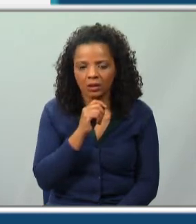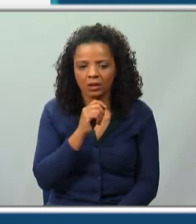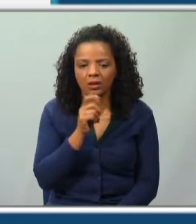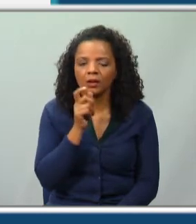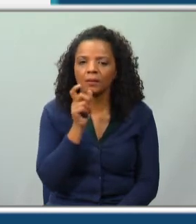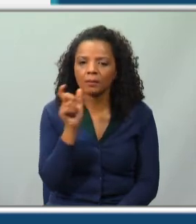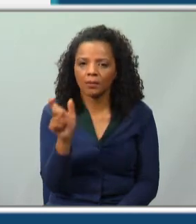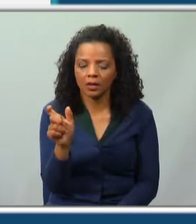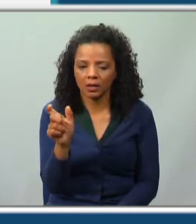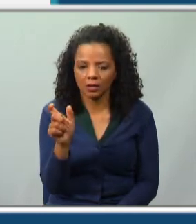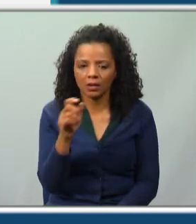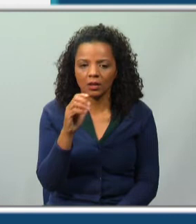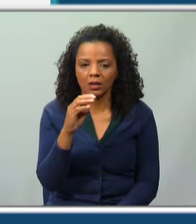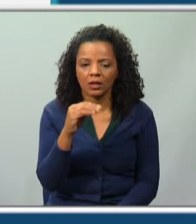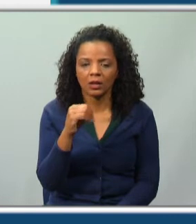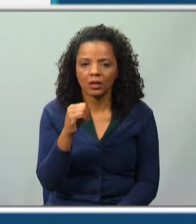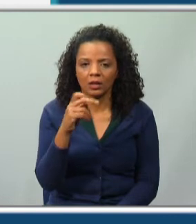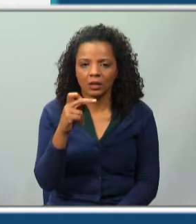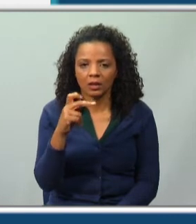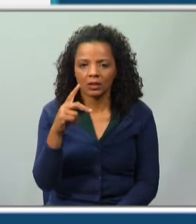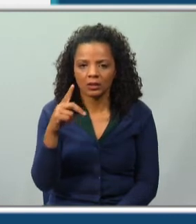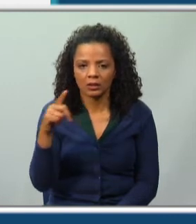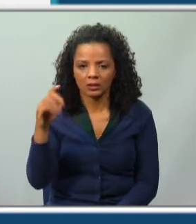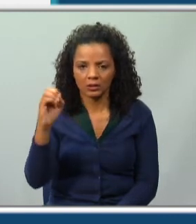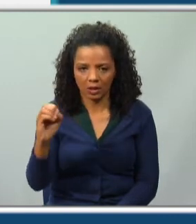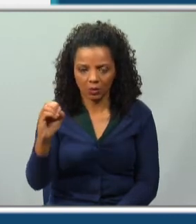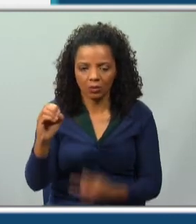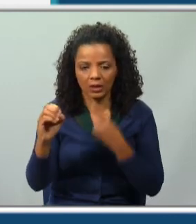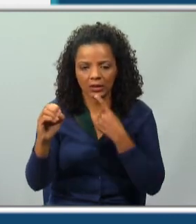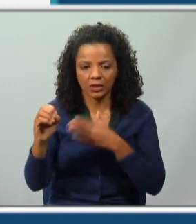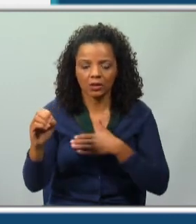queria dizer aqui a palavra são era o que queria dizer que estava saudável e 我想在這裡說健康的詞是這意味著我很健康